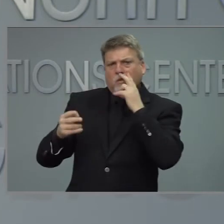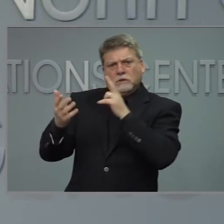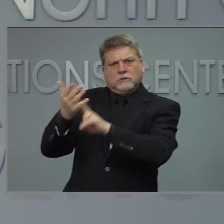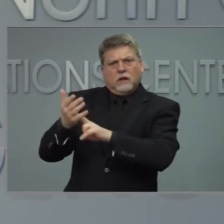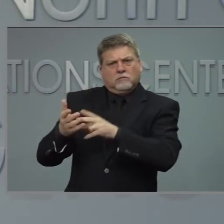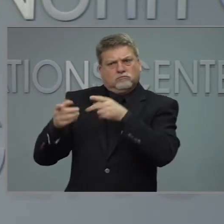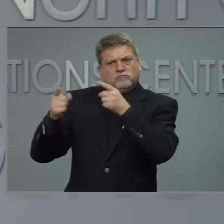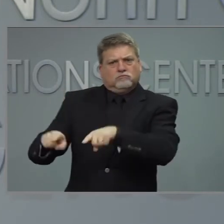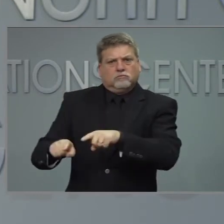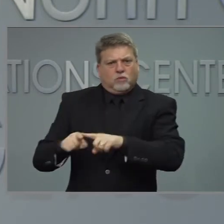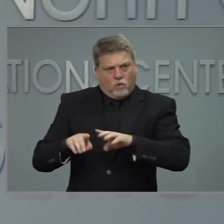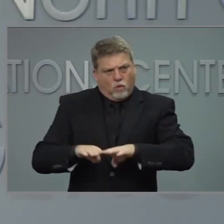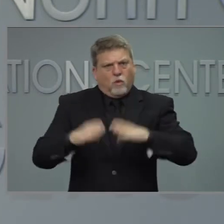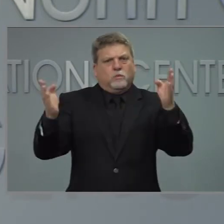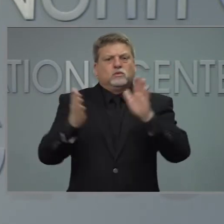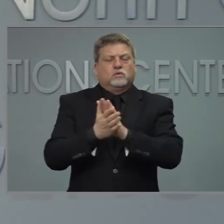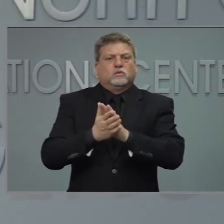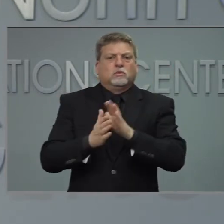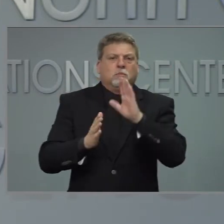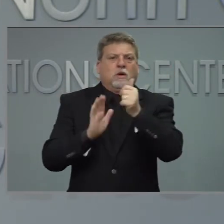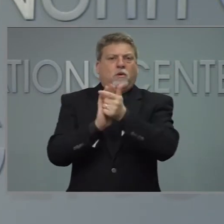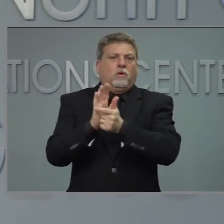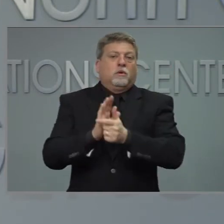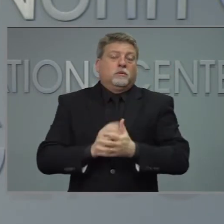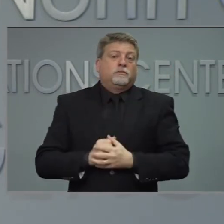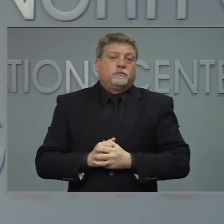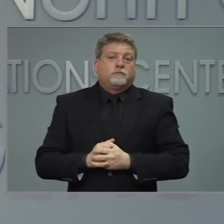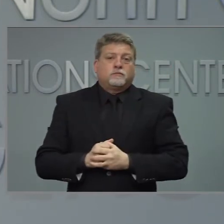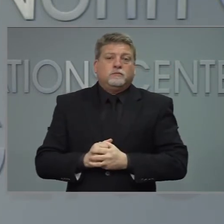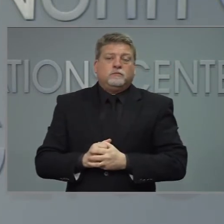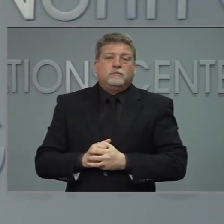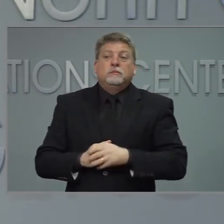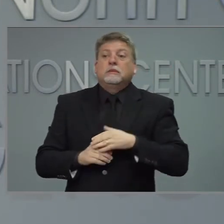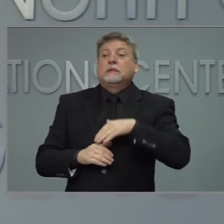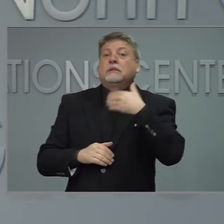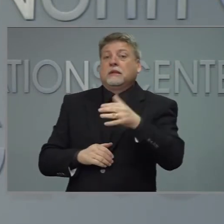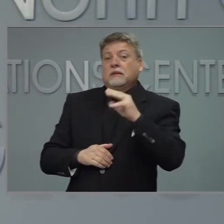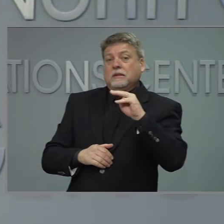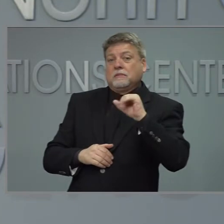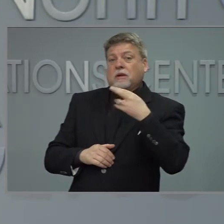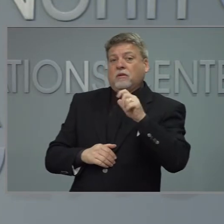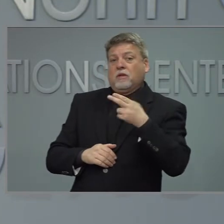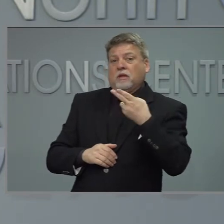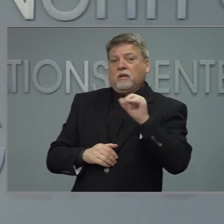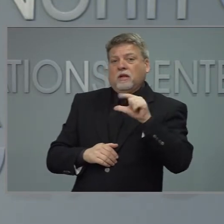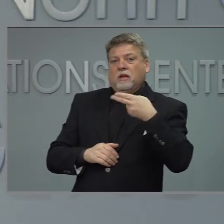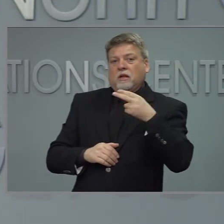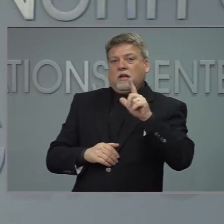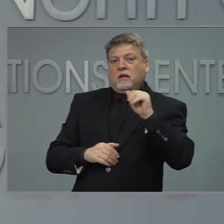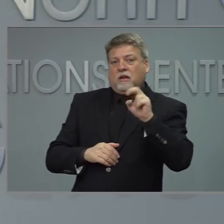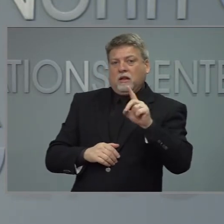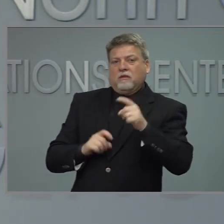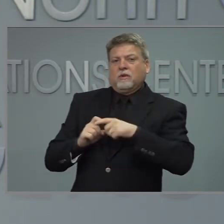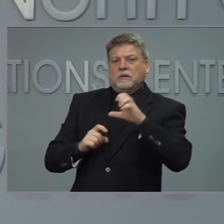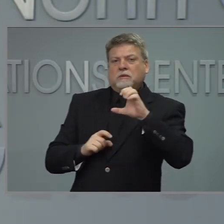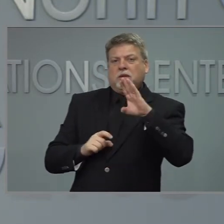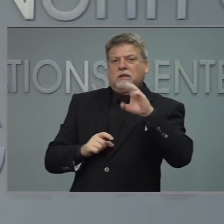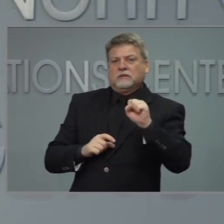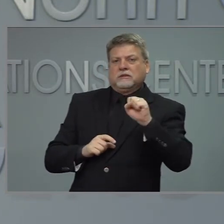estos puntos, la siguiente. May con el en City s aventín.